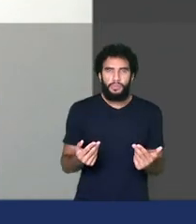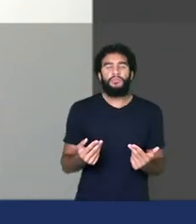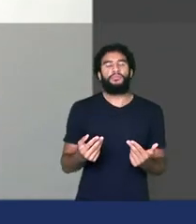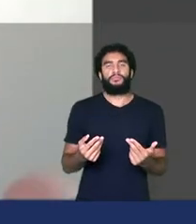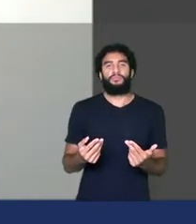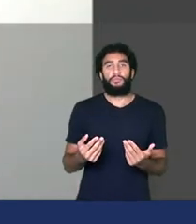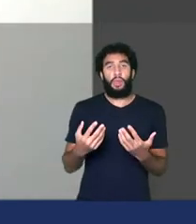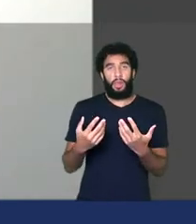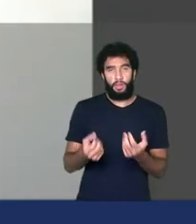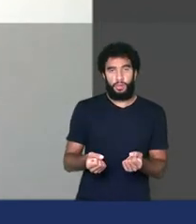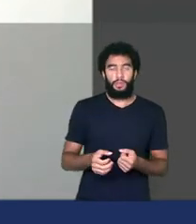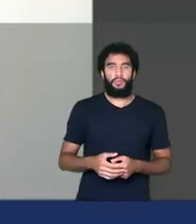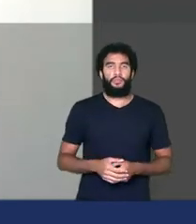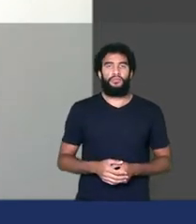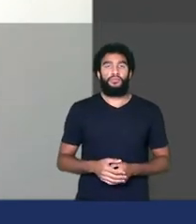AZAR. EU QUERO DIZER QUE EU